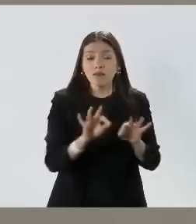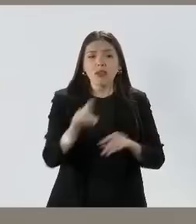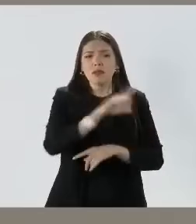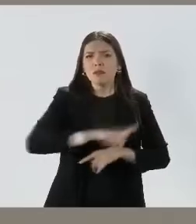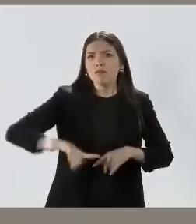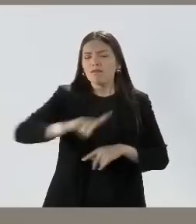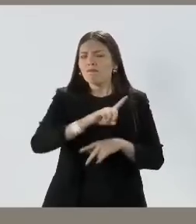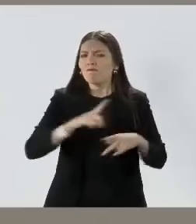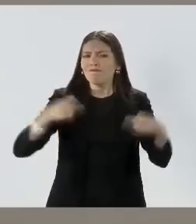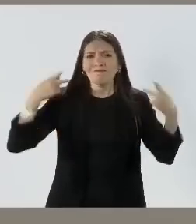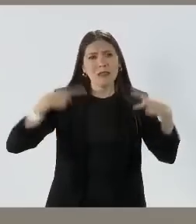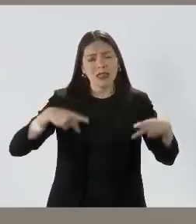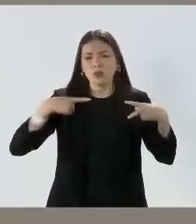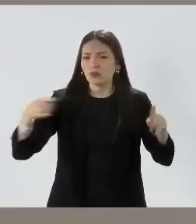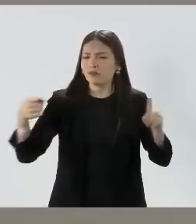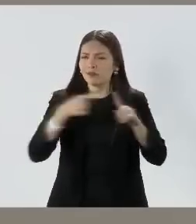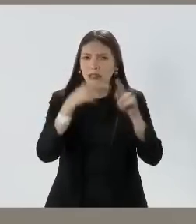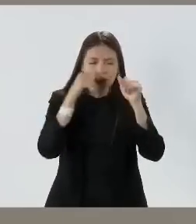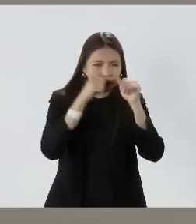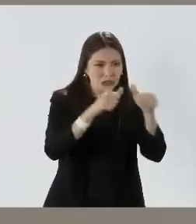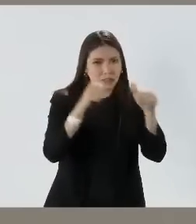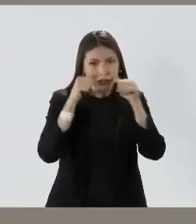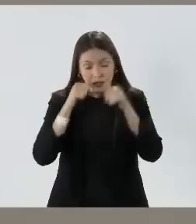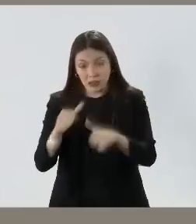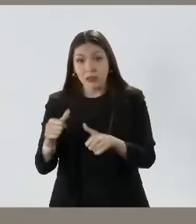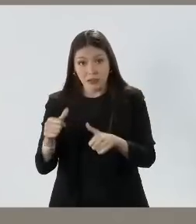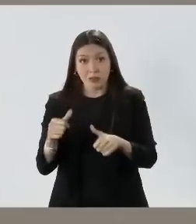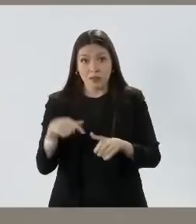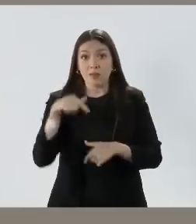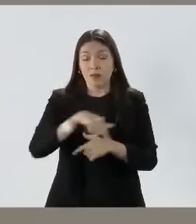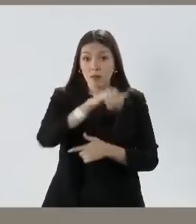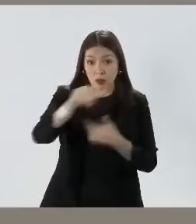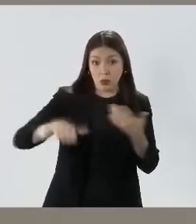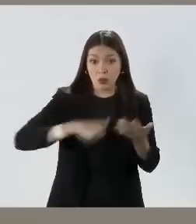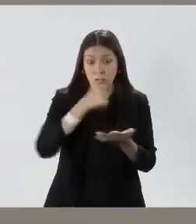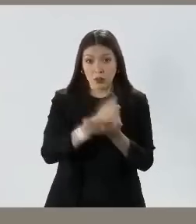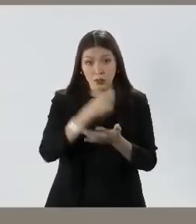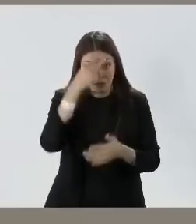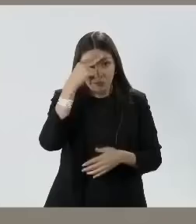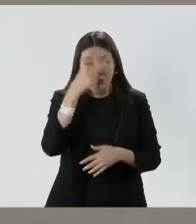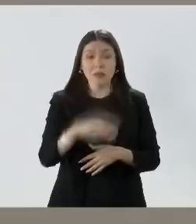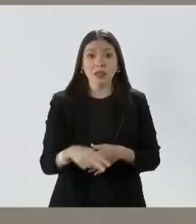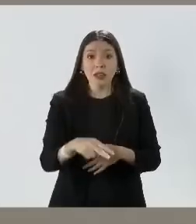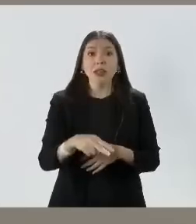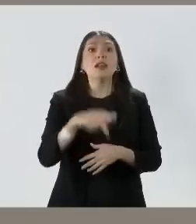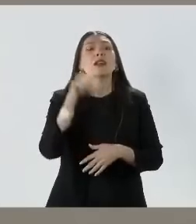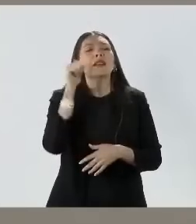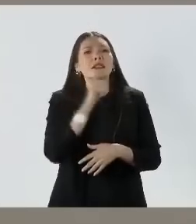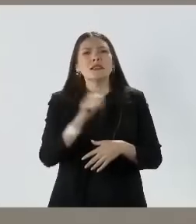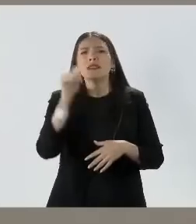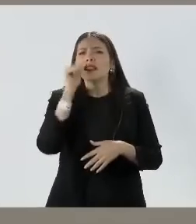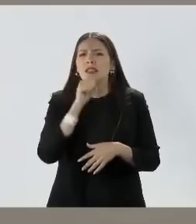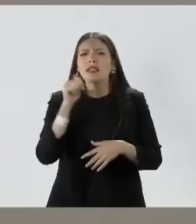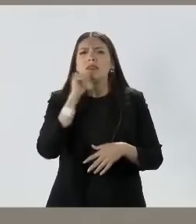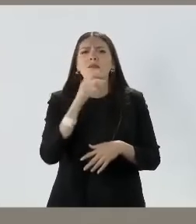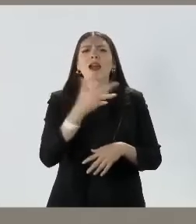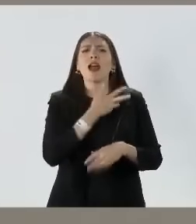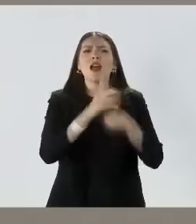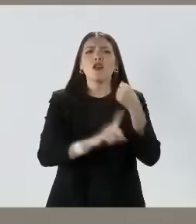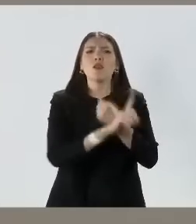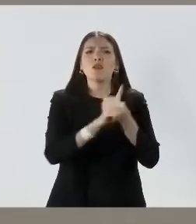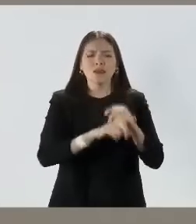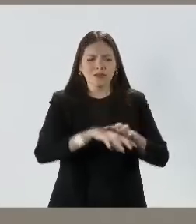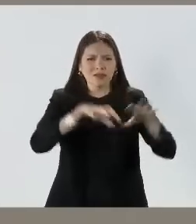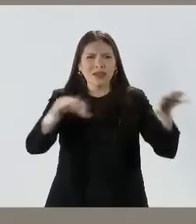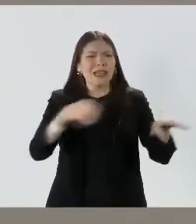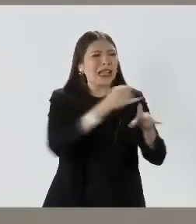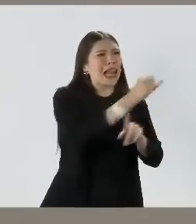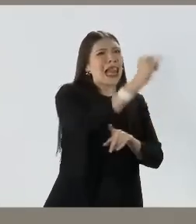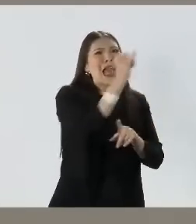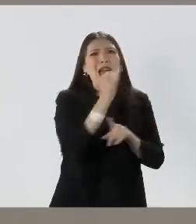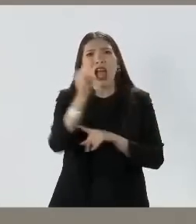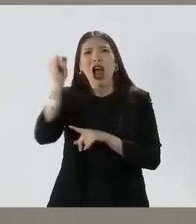reconocer que esta ciudad tiene una deuda histórica con las periferias Así que llegó